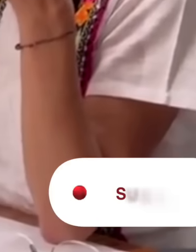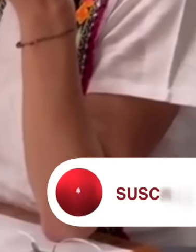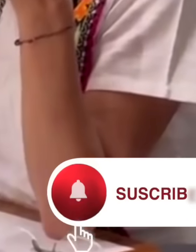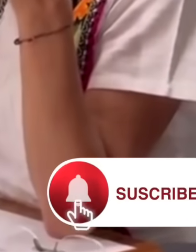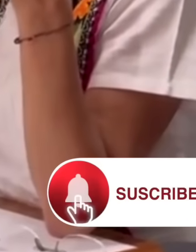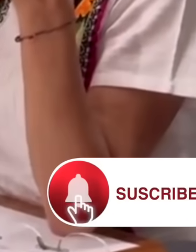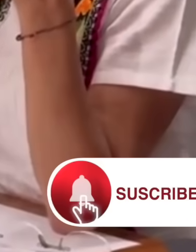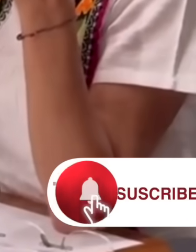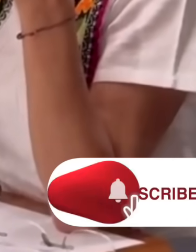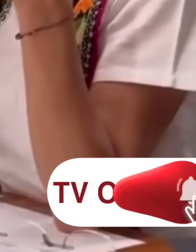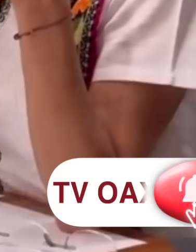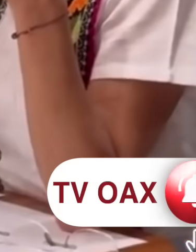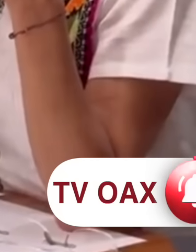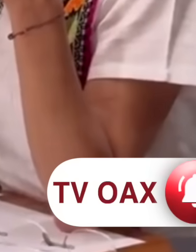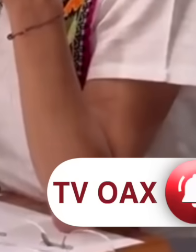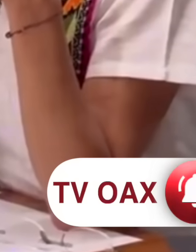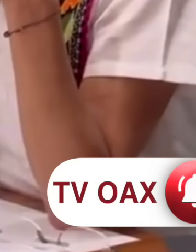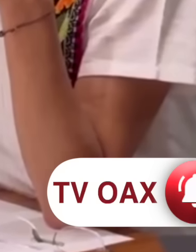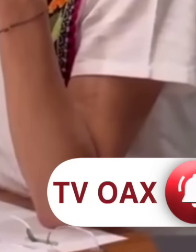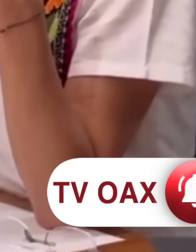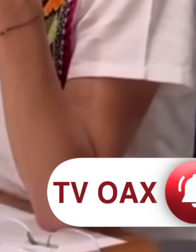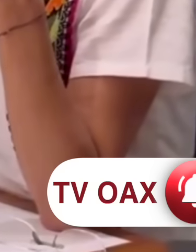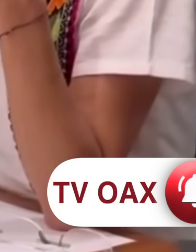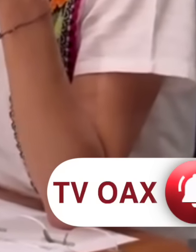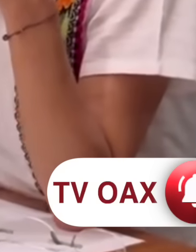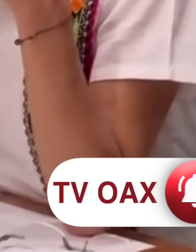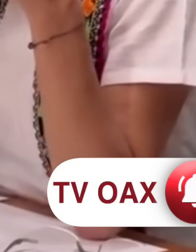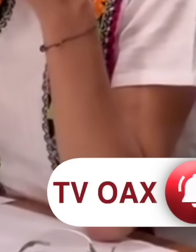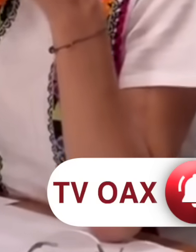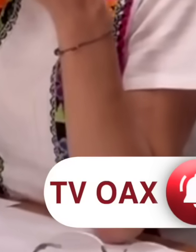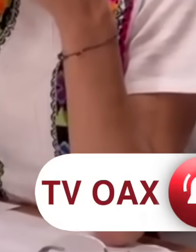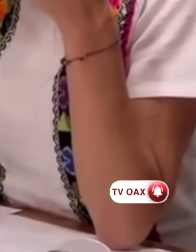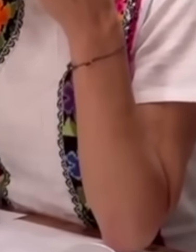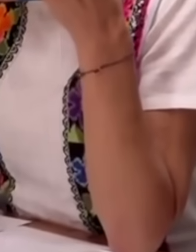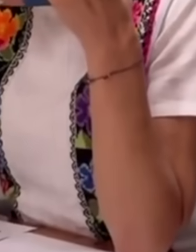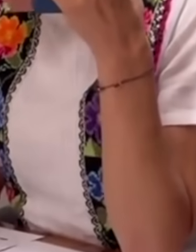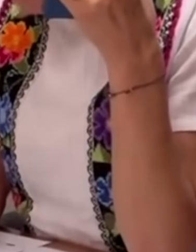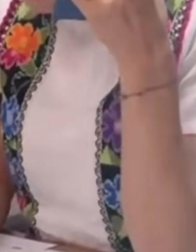temple y de defensa con firmeza de nuestros principios, pero también actuar con respeto